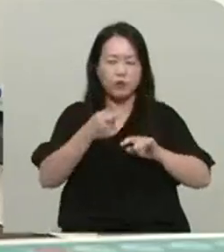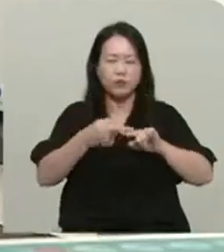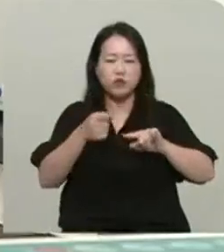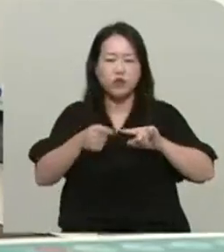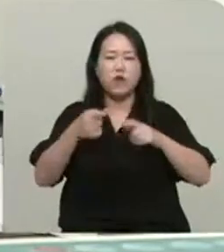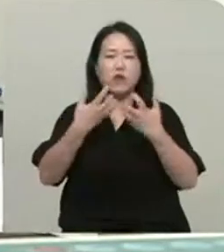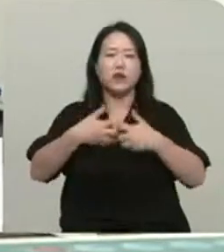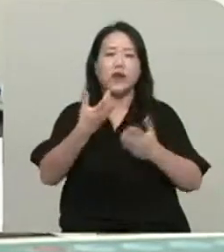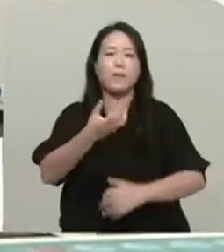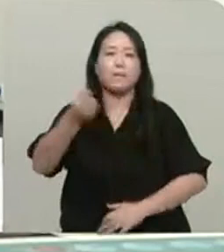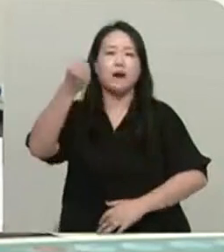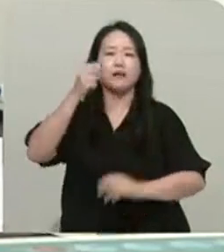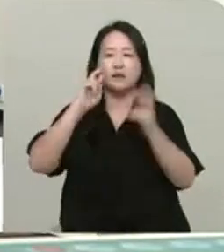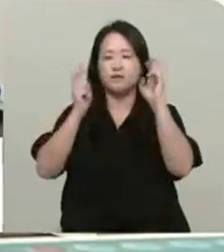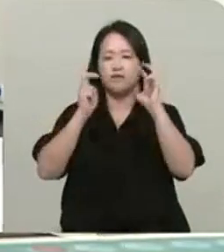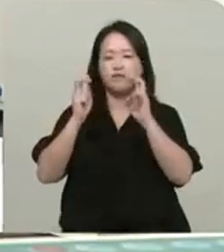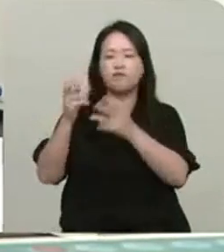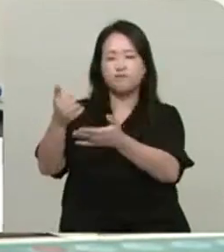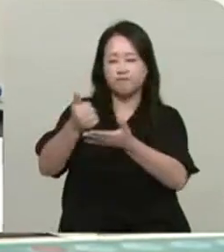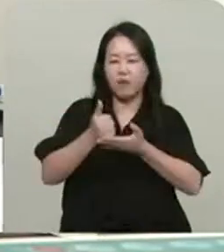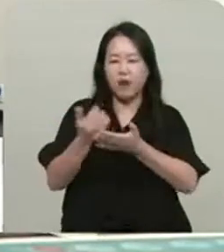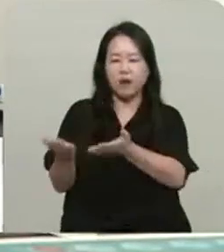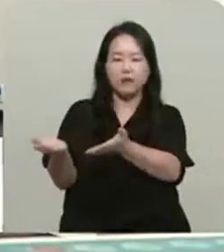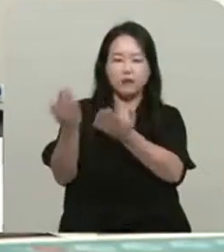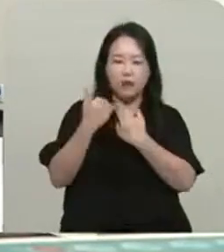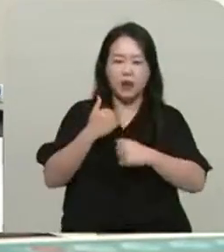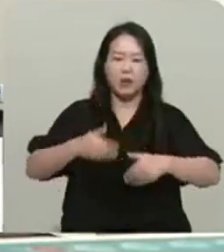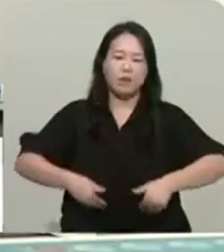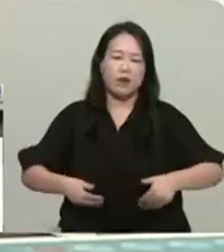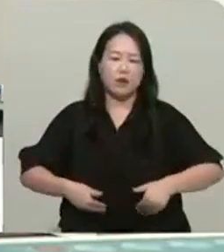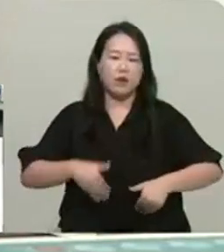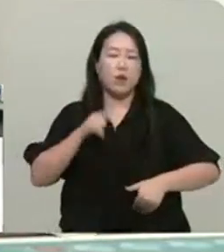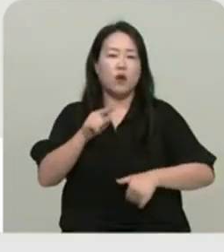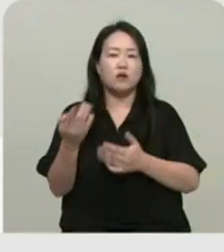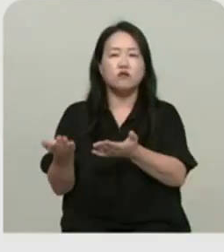전라북도가 정밀 분석을 특화한 연구기관 유치에 나선 이윱니다.